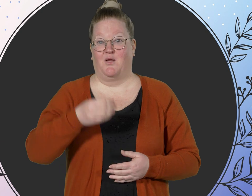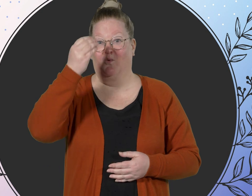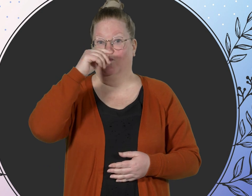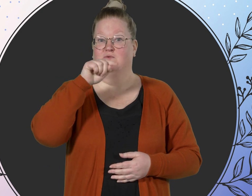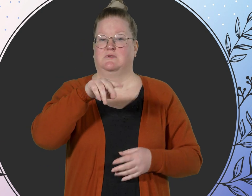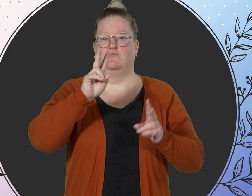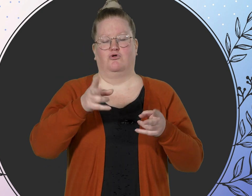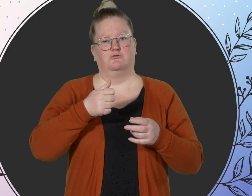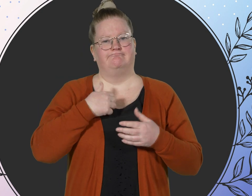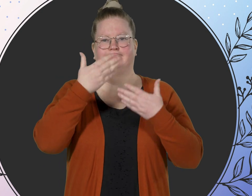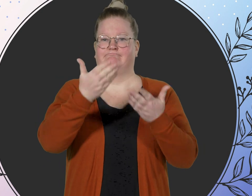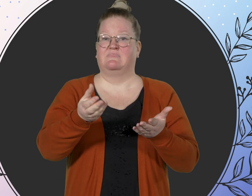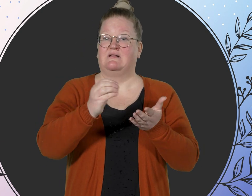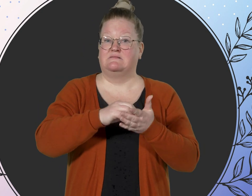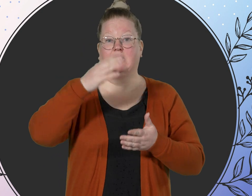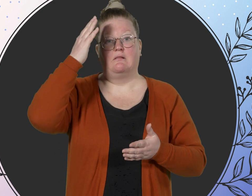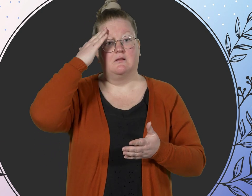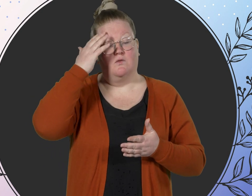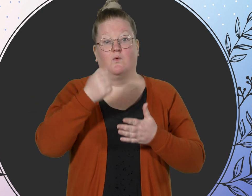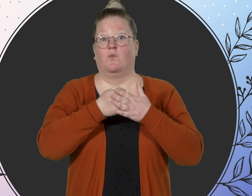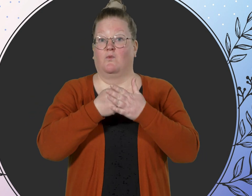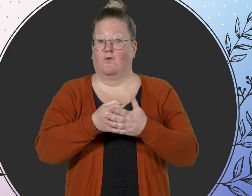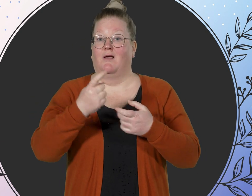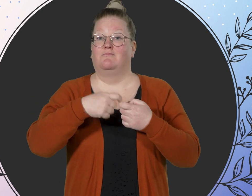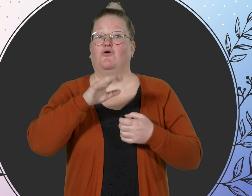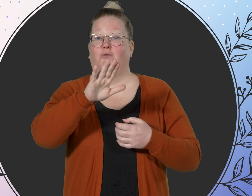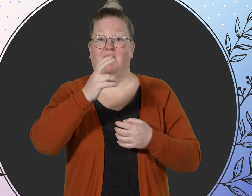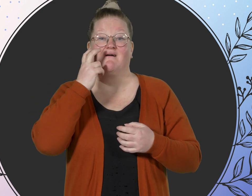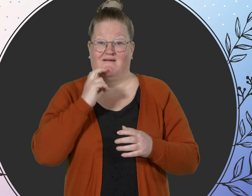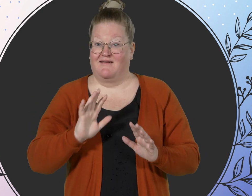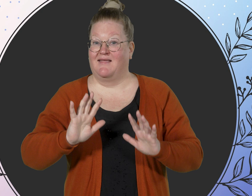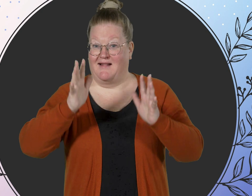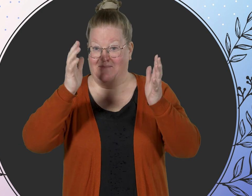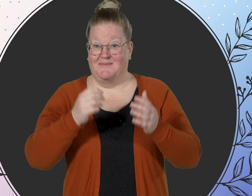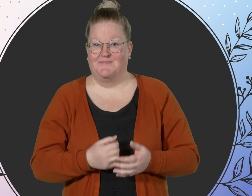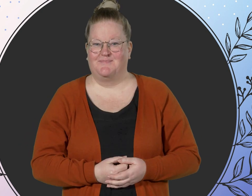Saat kurssilla myös lisää tietoa ja tukea arkeesi.